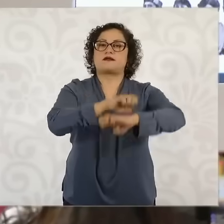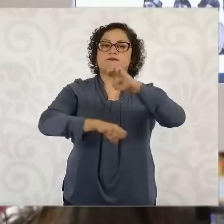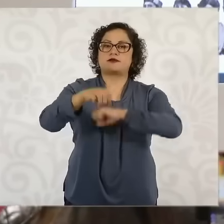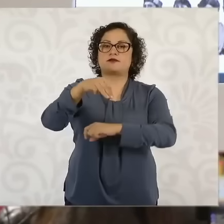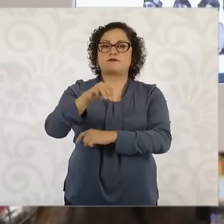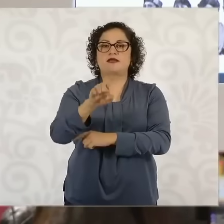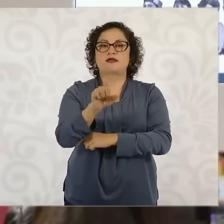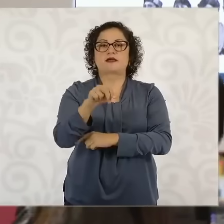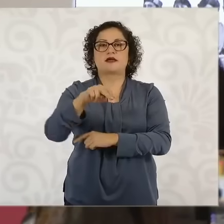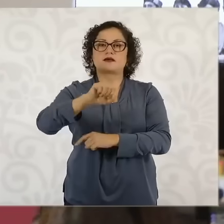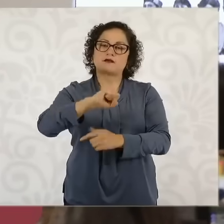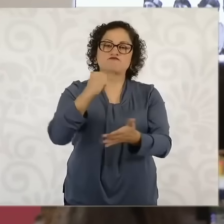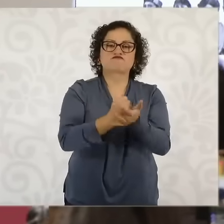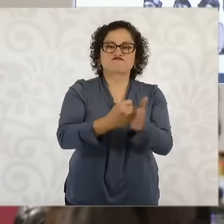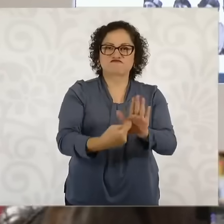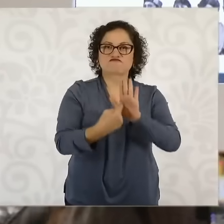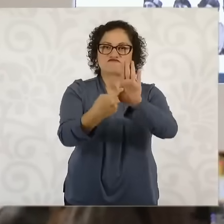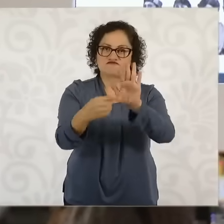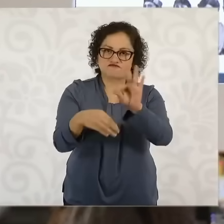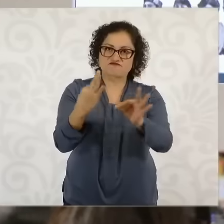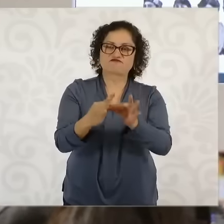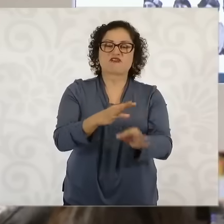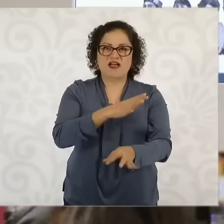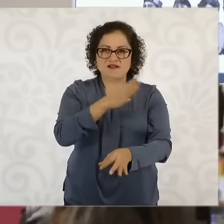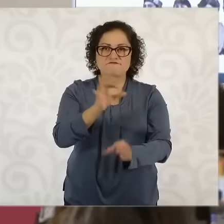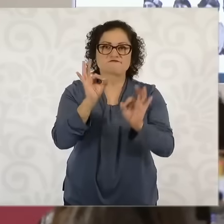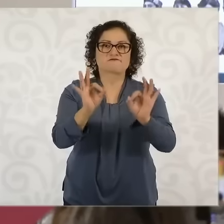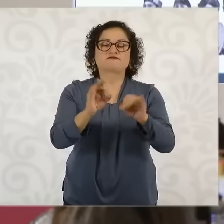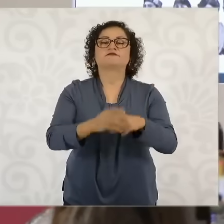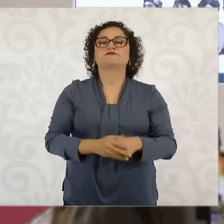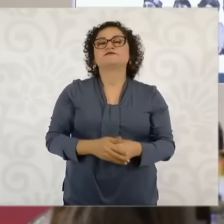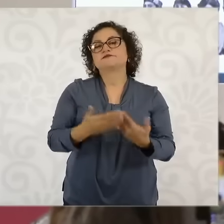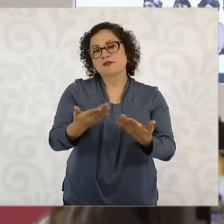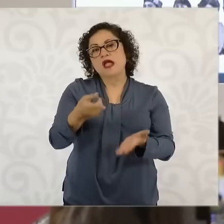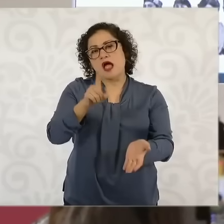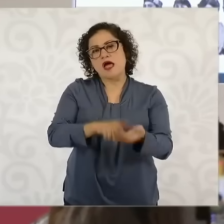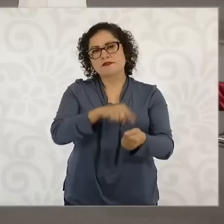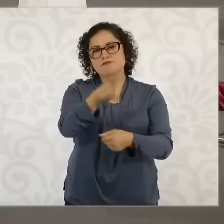redes sociales estamos haciendo las promociones y es muy importante para que ustedes nos sigan,